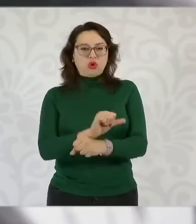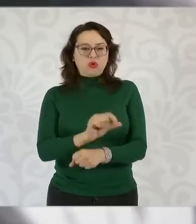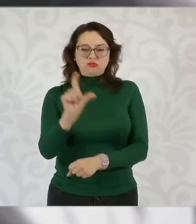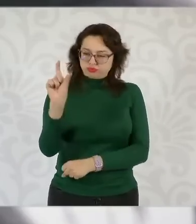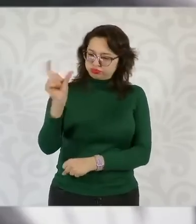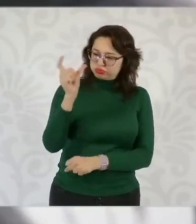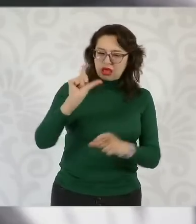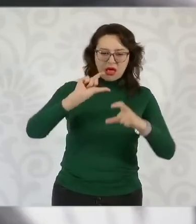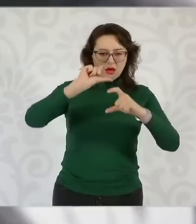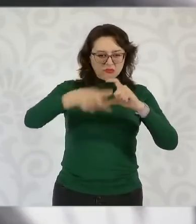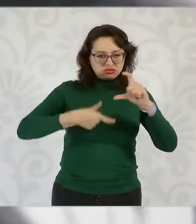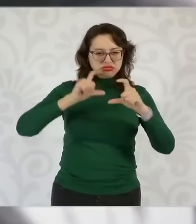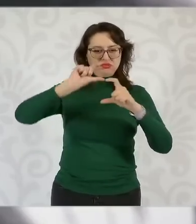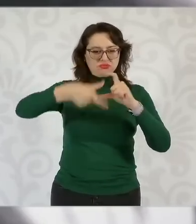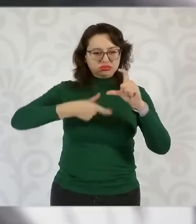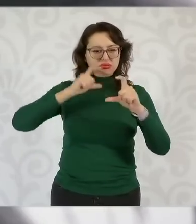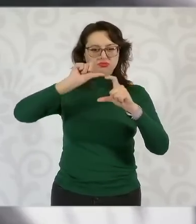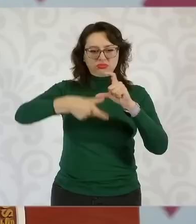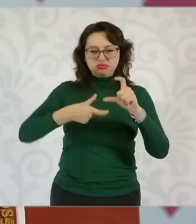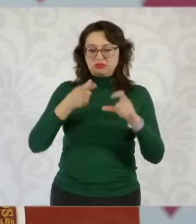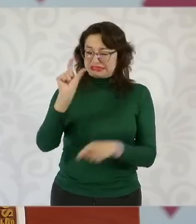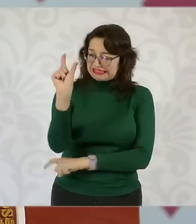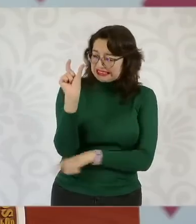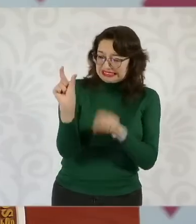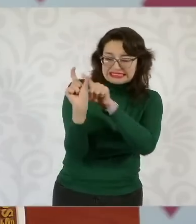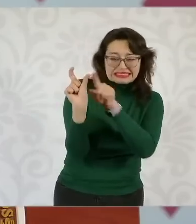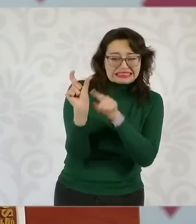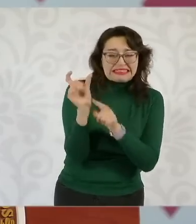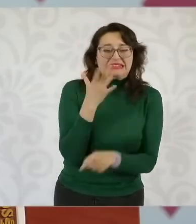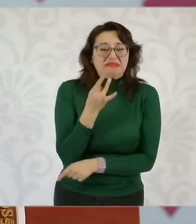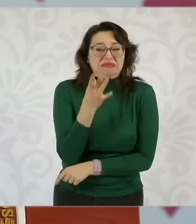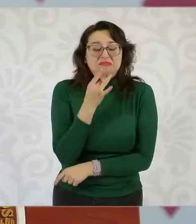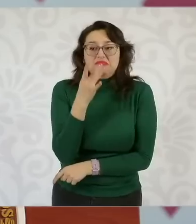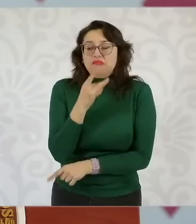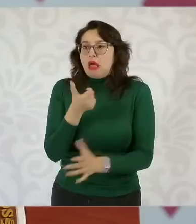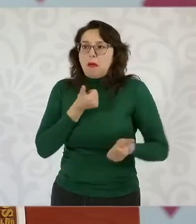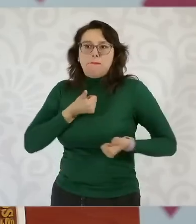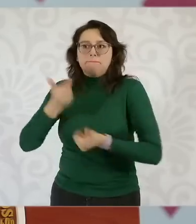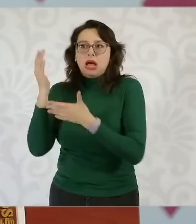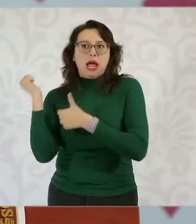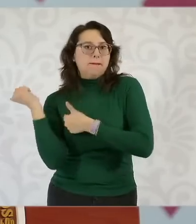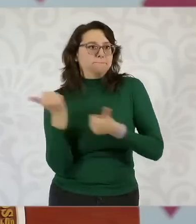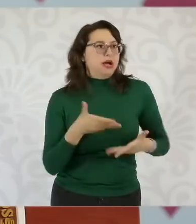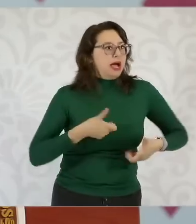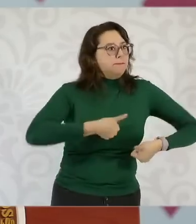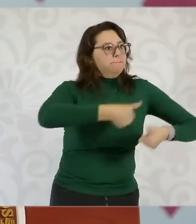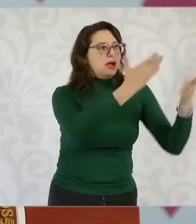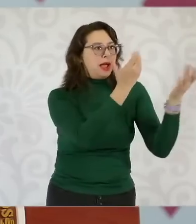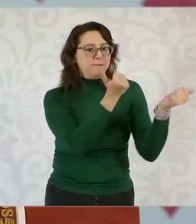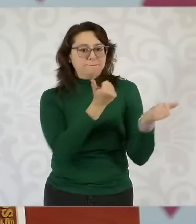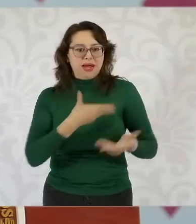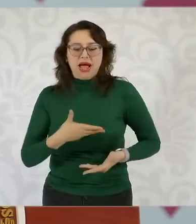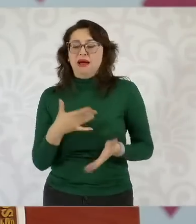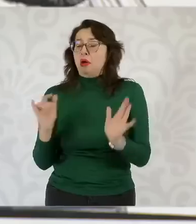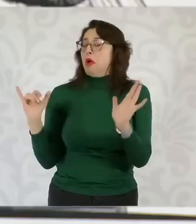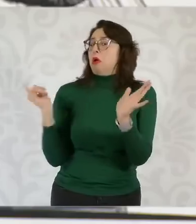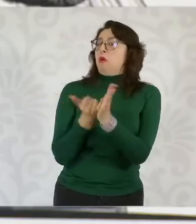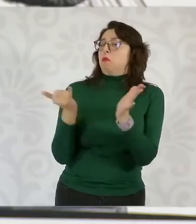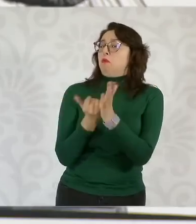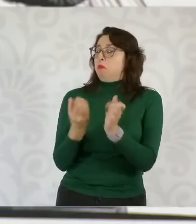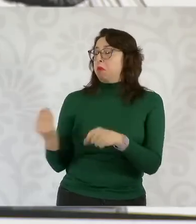que si haya suponiendo en el remoto caso que hubiera un arancel Tan sencillo de que este se